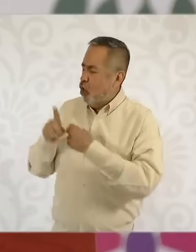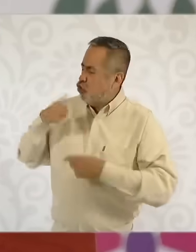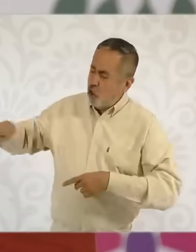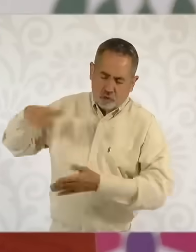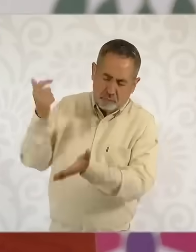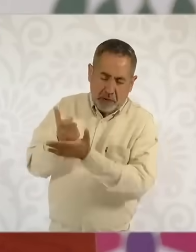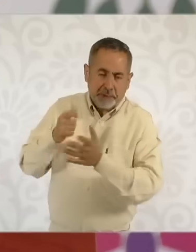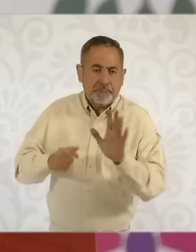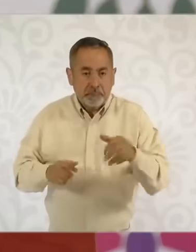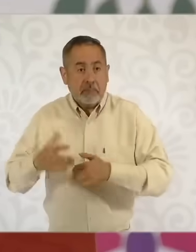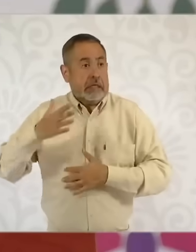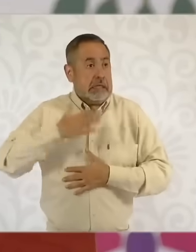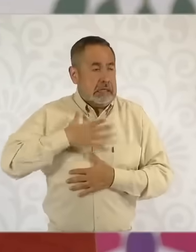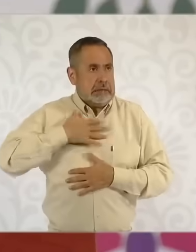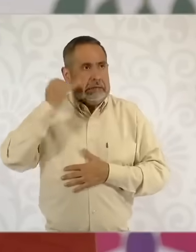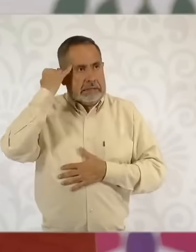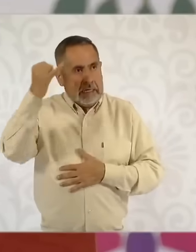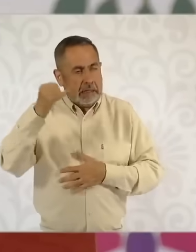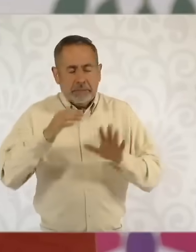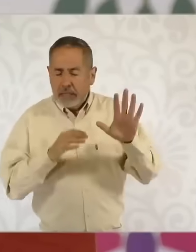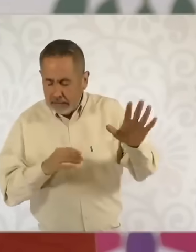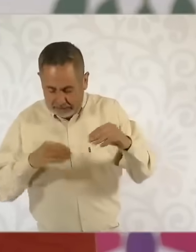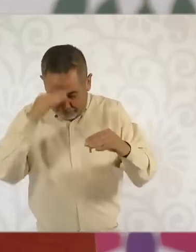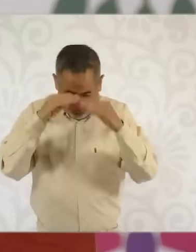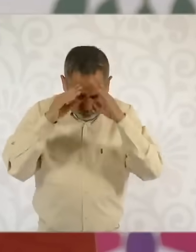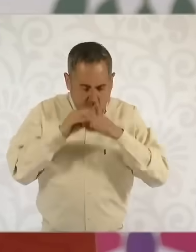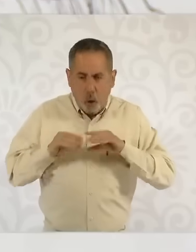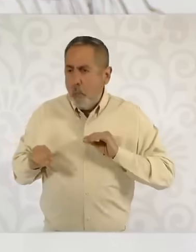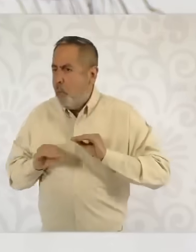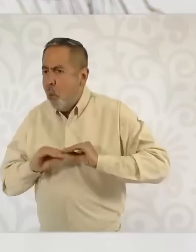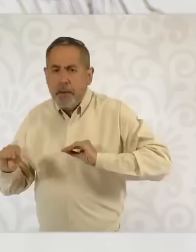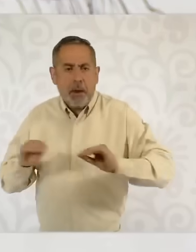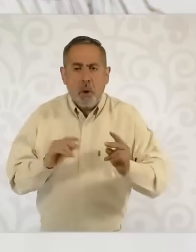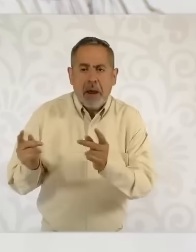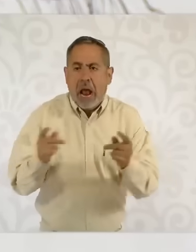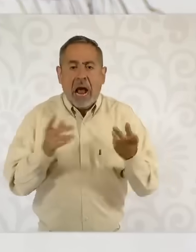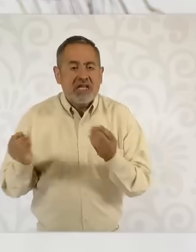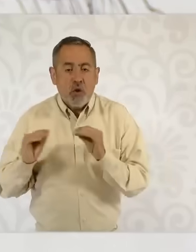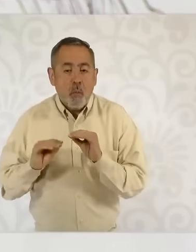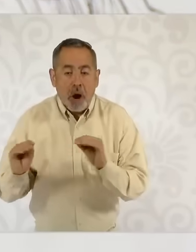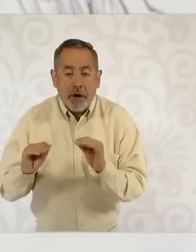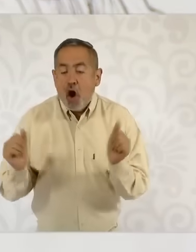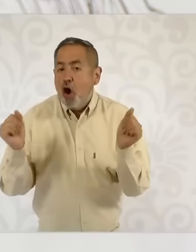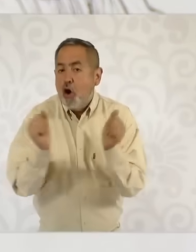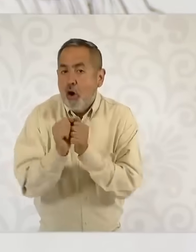planteamos una estrategia para movilizarnos en muchos sentidos siempre de manera pacífica